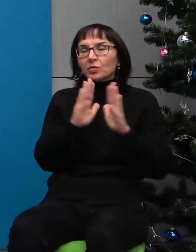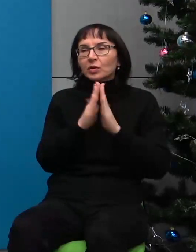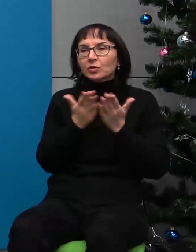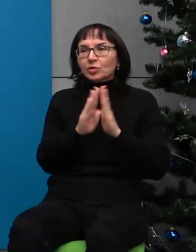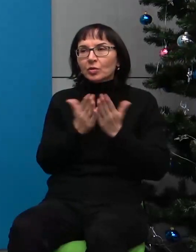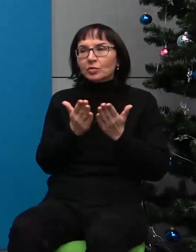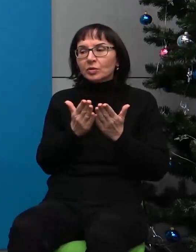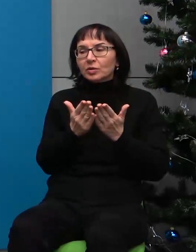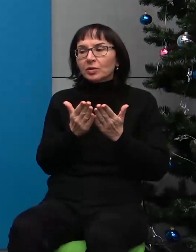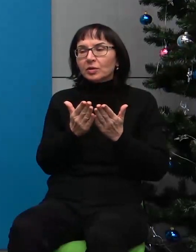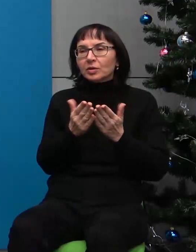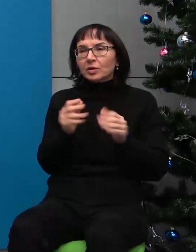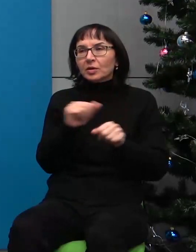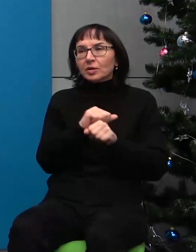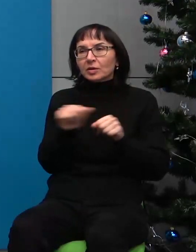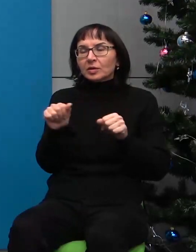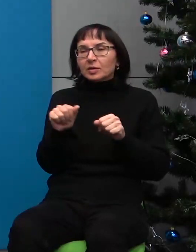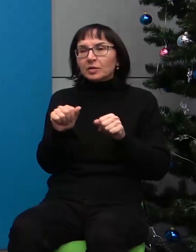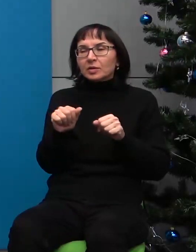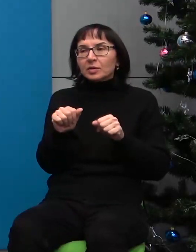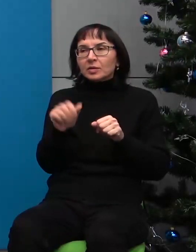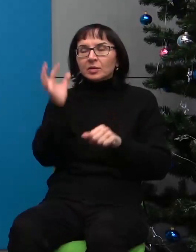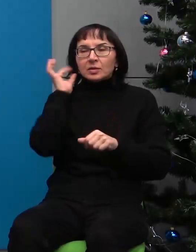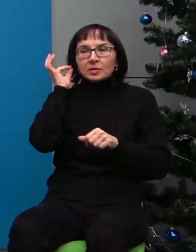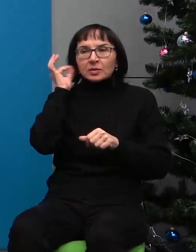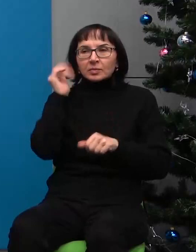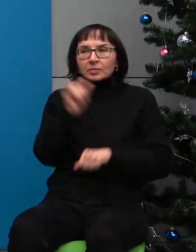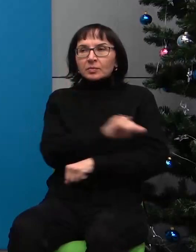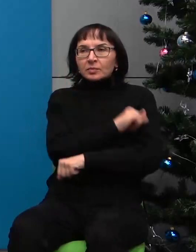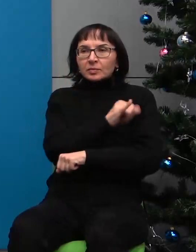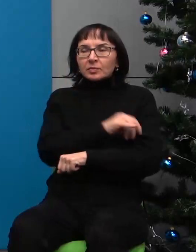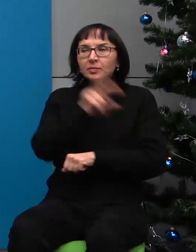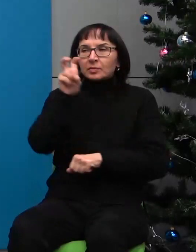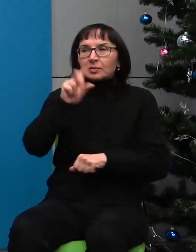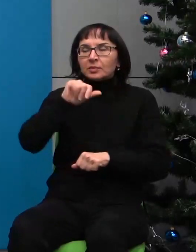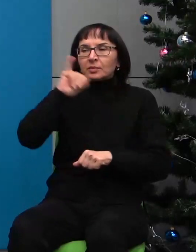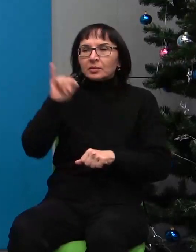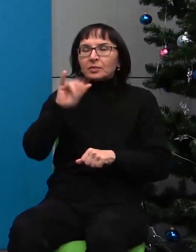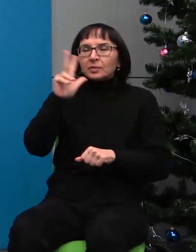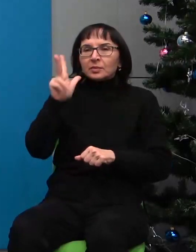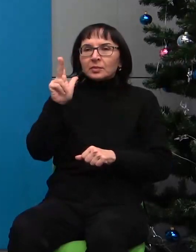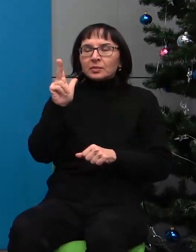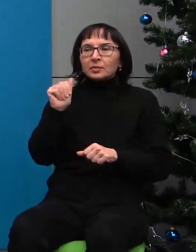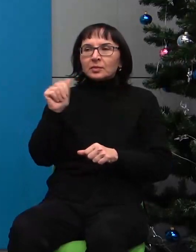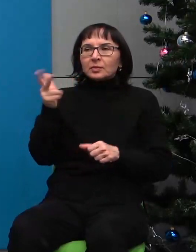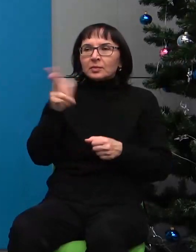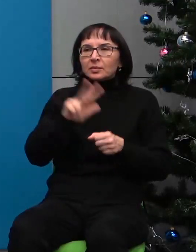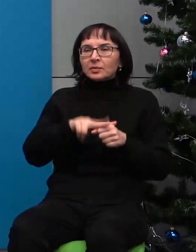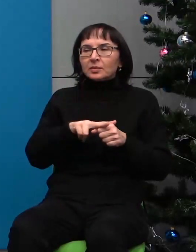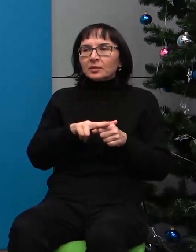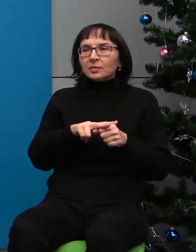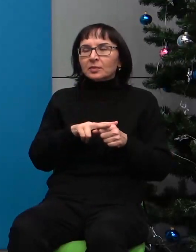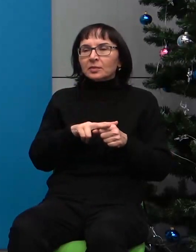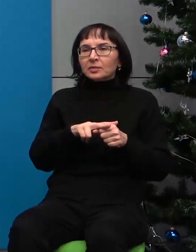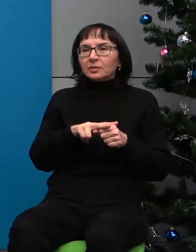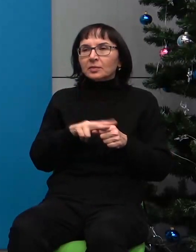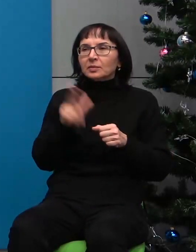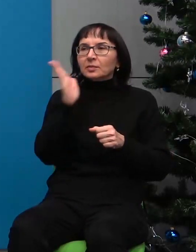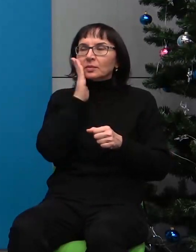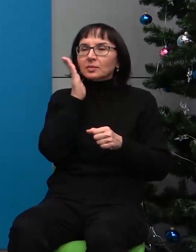Jest dziewczyna imieniem Hajka, która mieszkała na terenie obecnej Białorusi